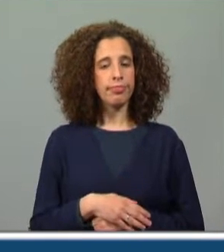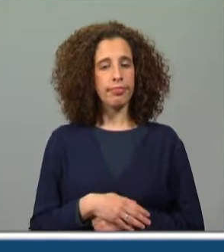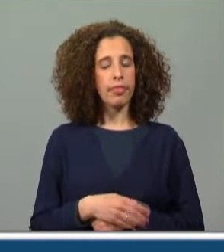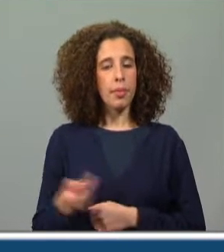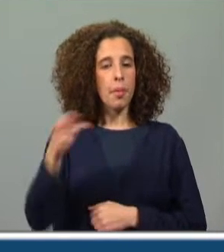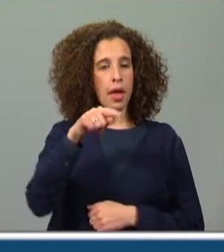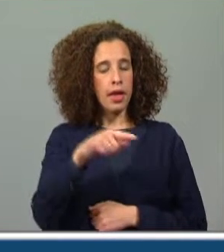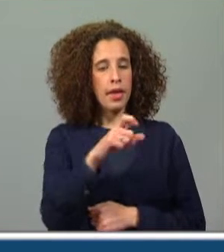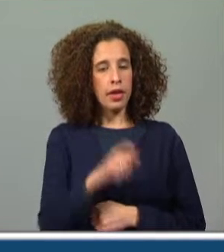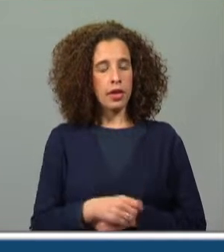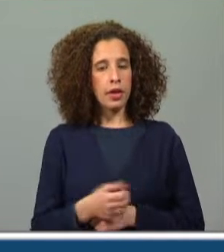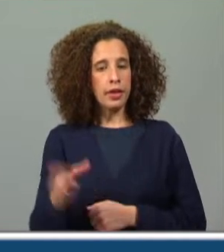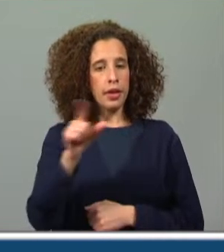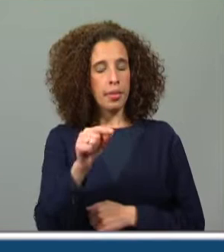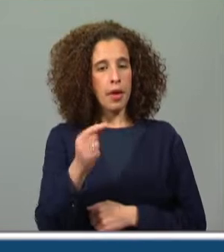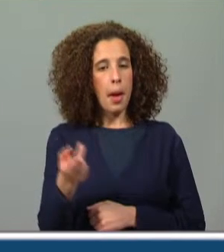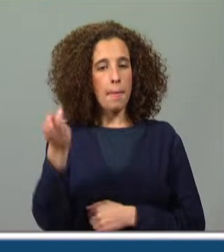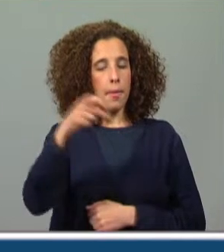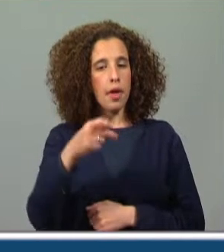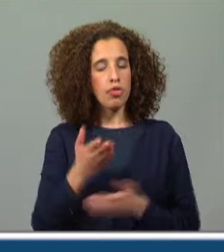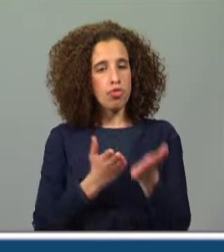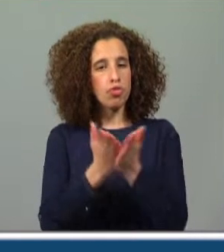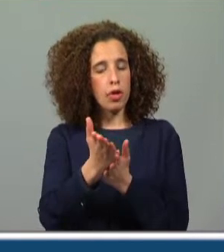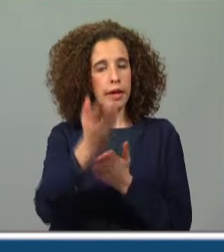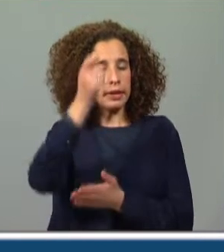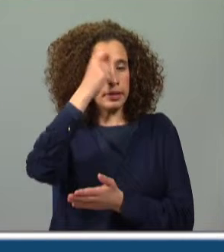neste parágrafo e vai aparecer ao longo do conto ao longo dos próximos 在本段中，並將貫穿始終接下來的故事